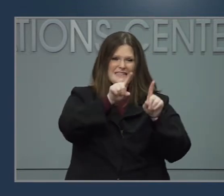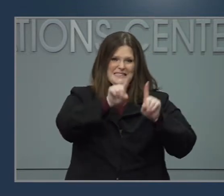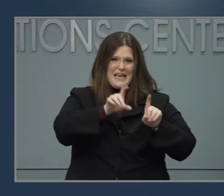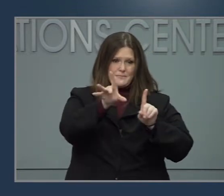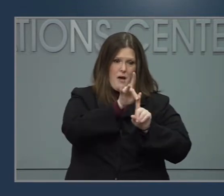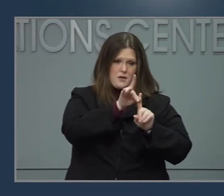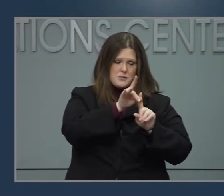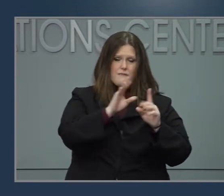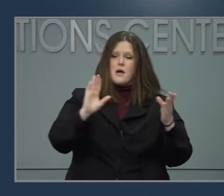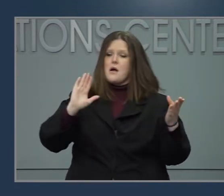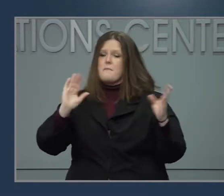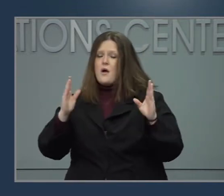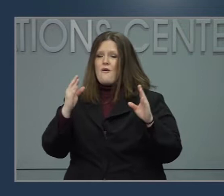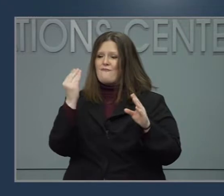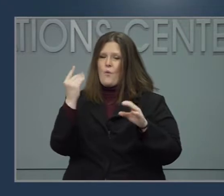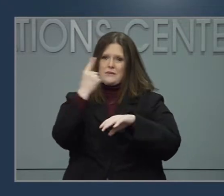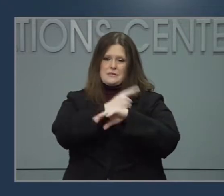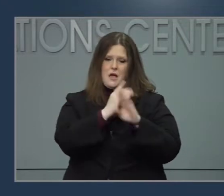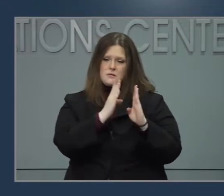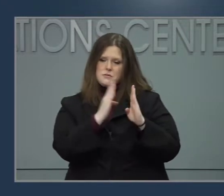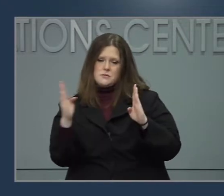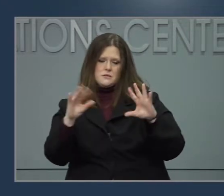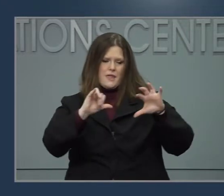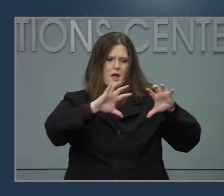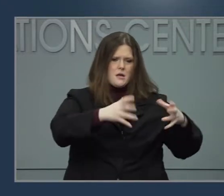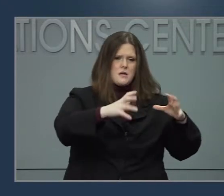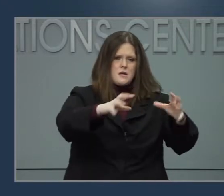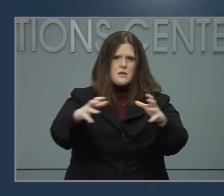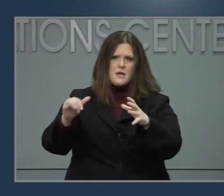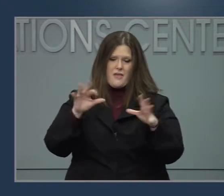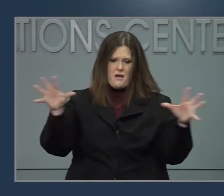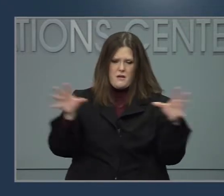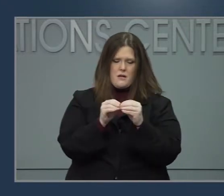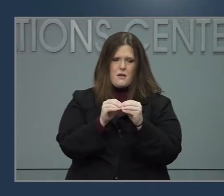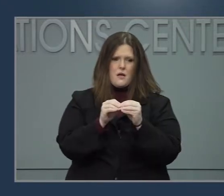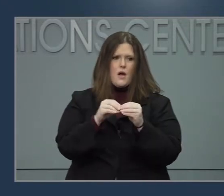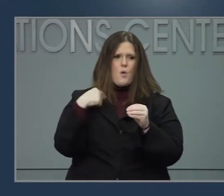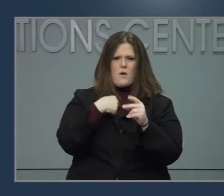porcentaje de pruebas positivas y el puntaje de impacto compuesto de los hospitales